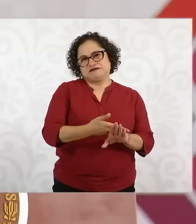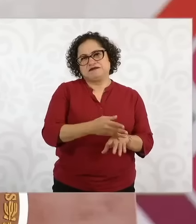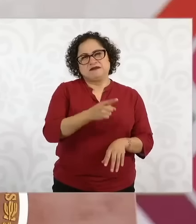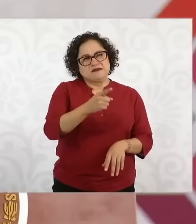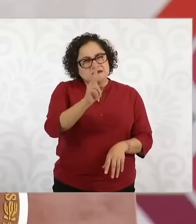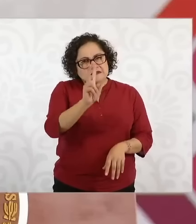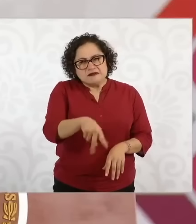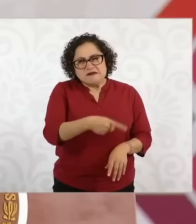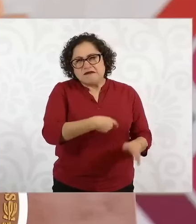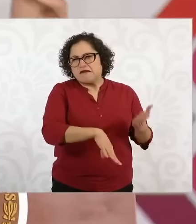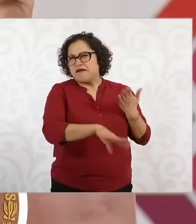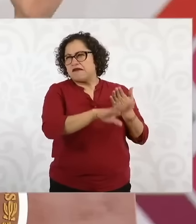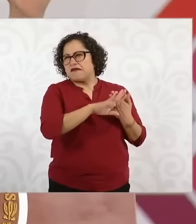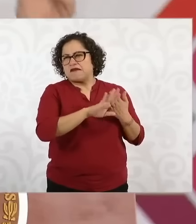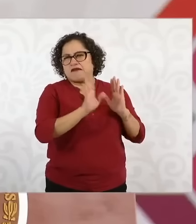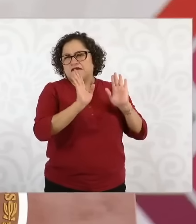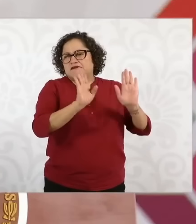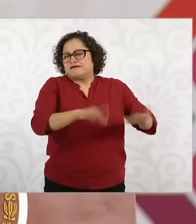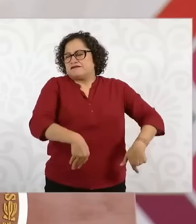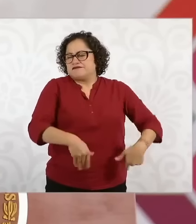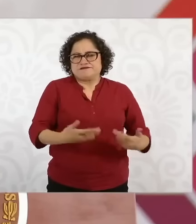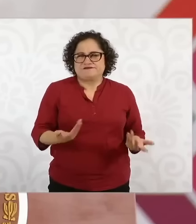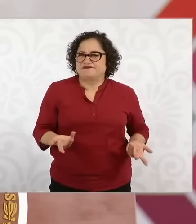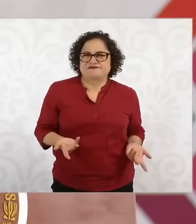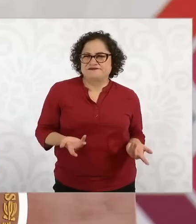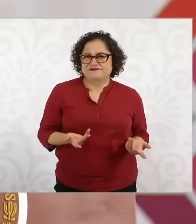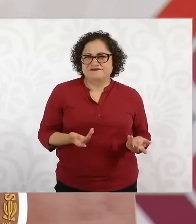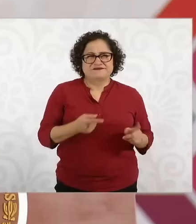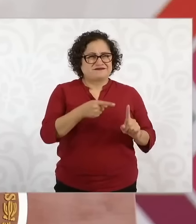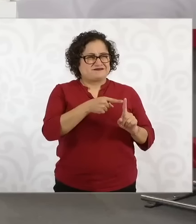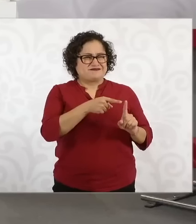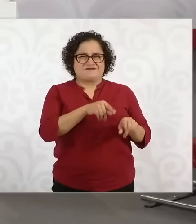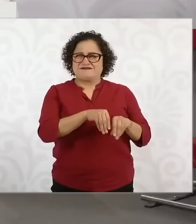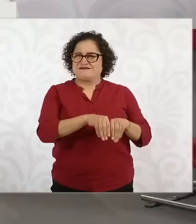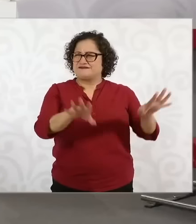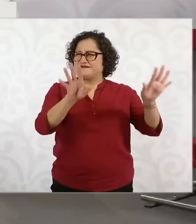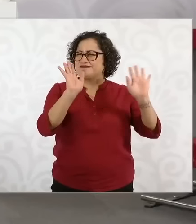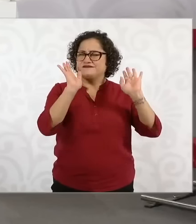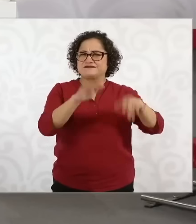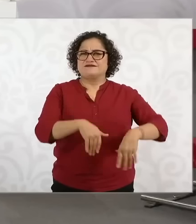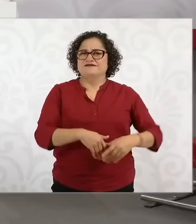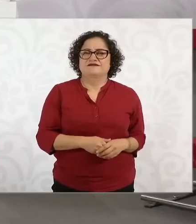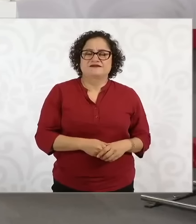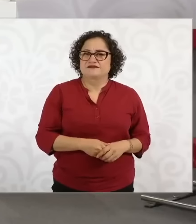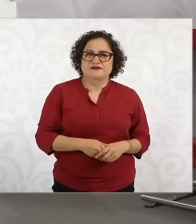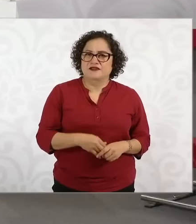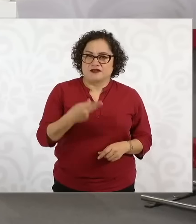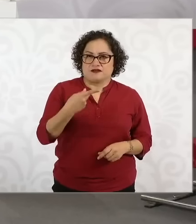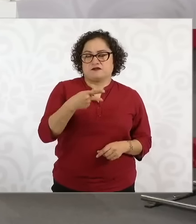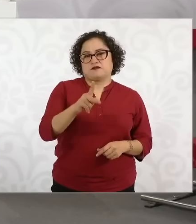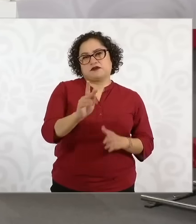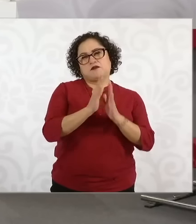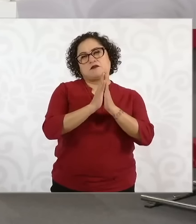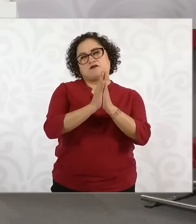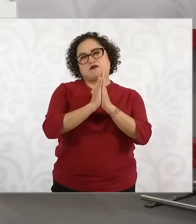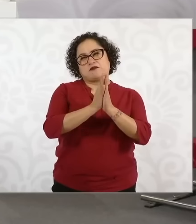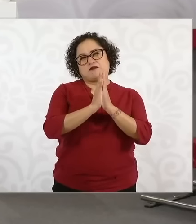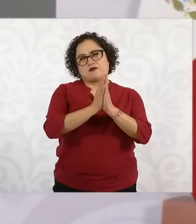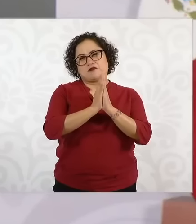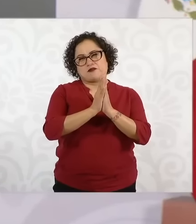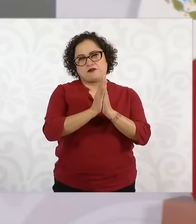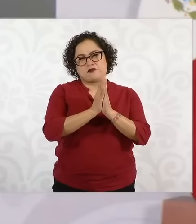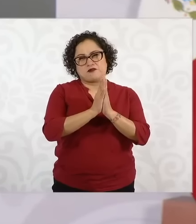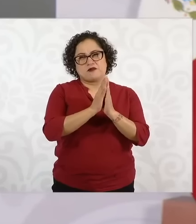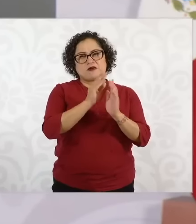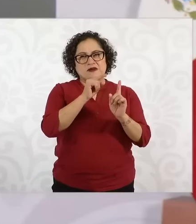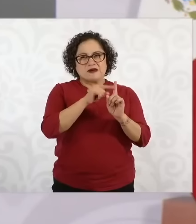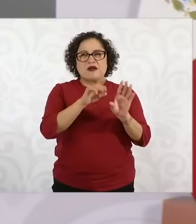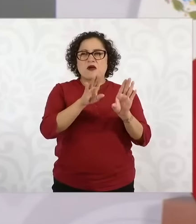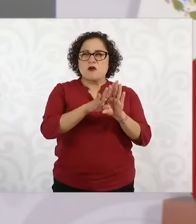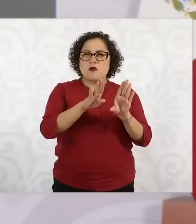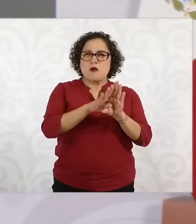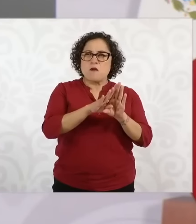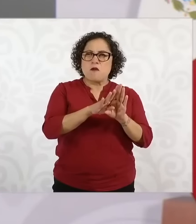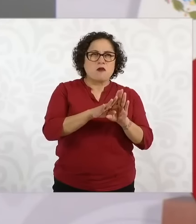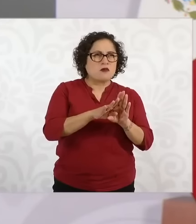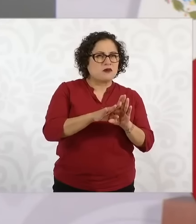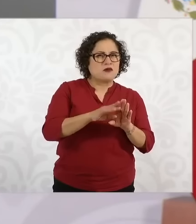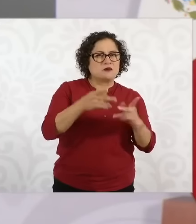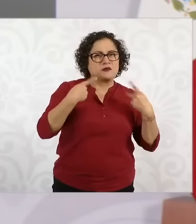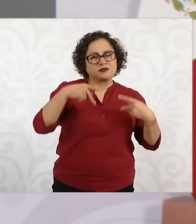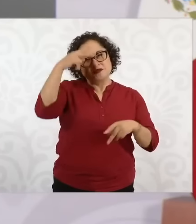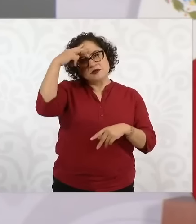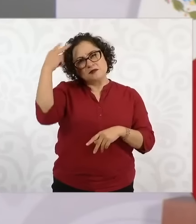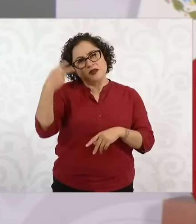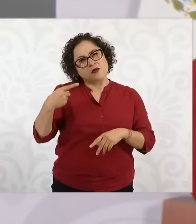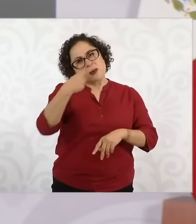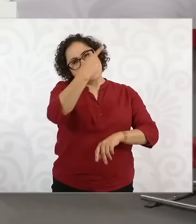Mí ya estoy más allá de las publicaciones estas, pero a nuestros compatriotas honestos,